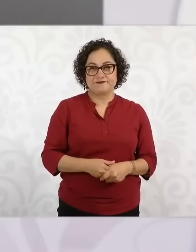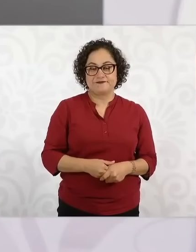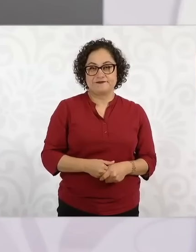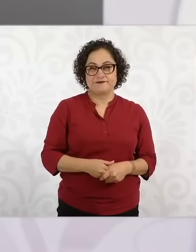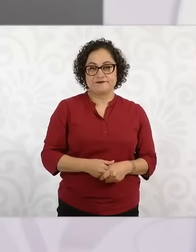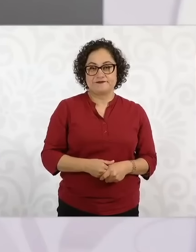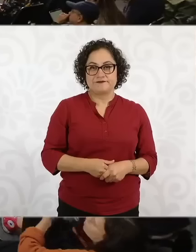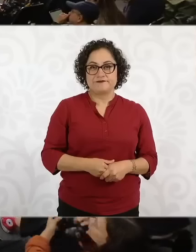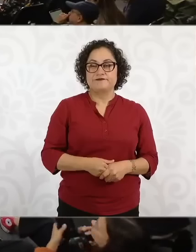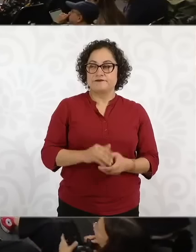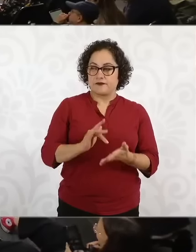Gracias.